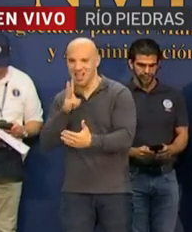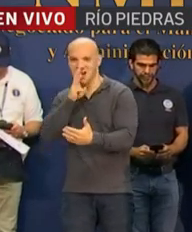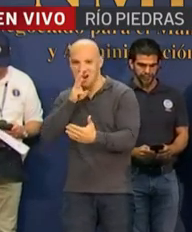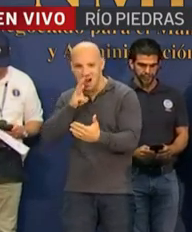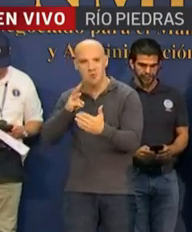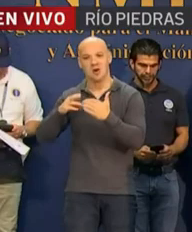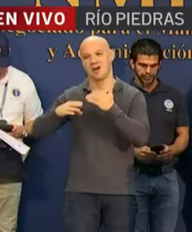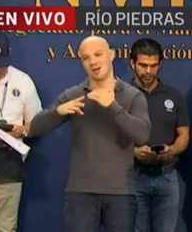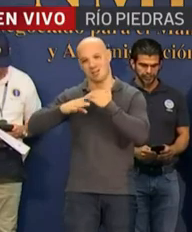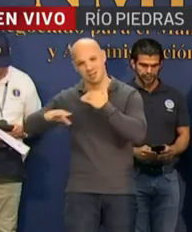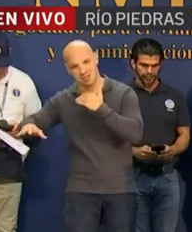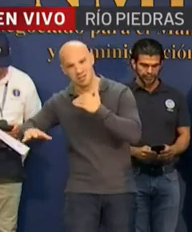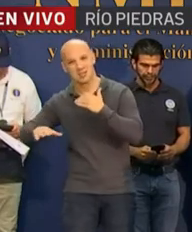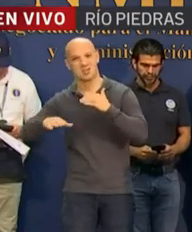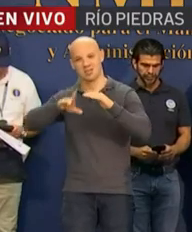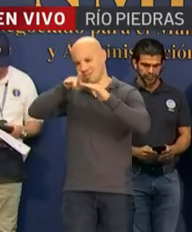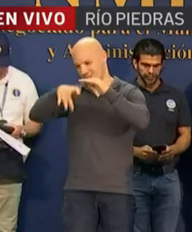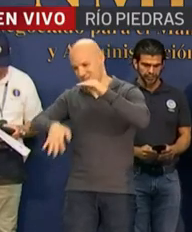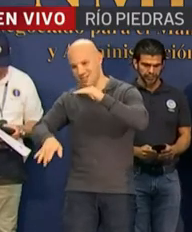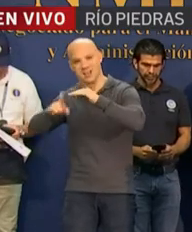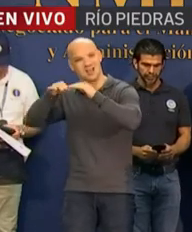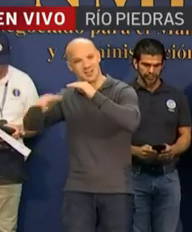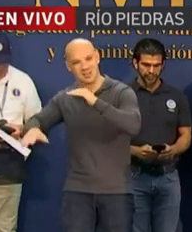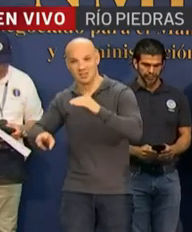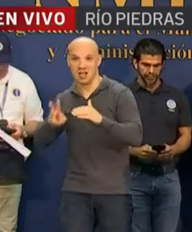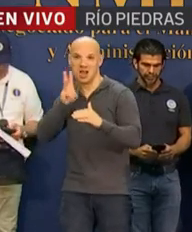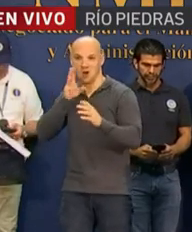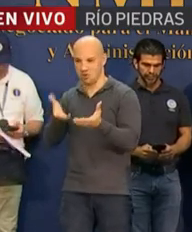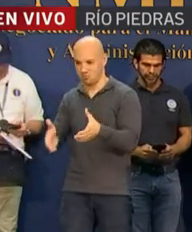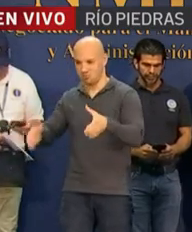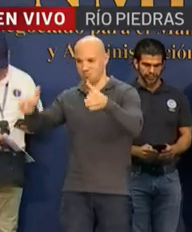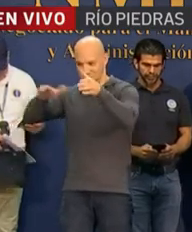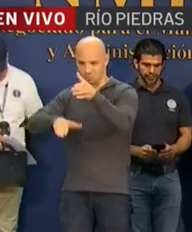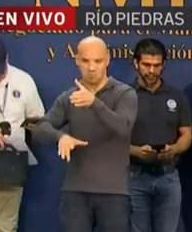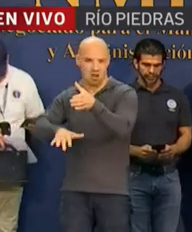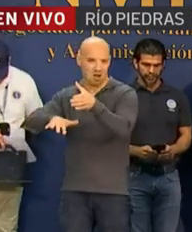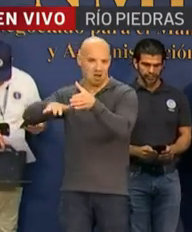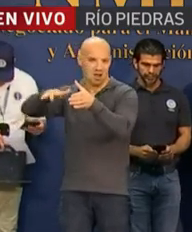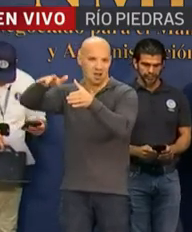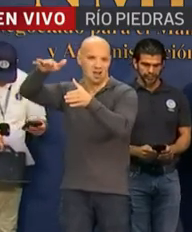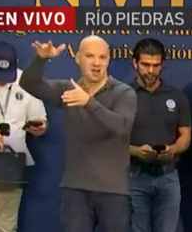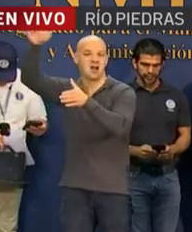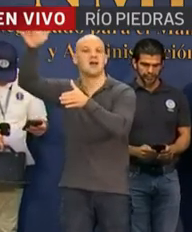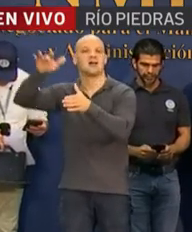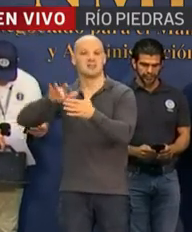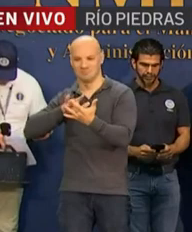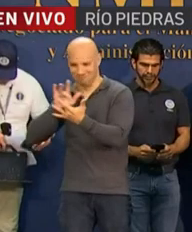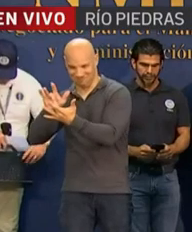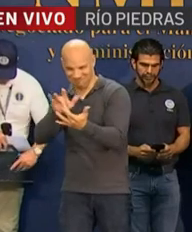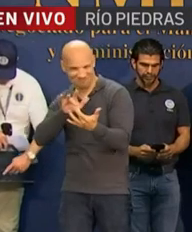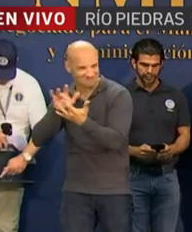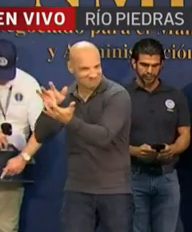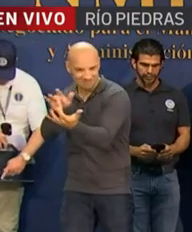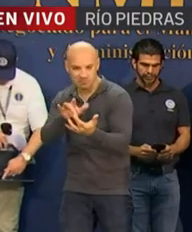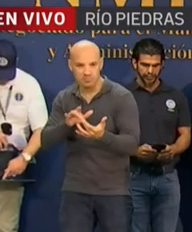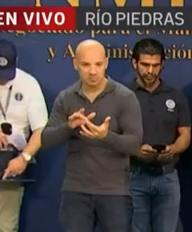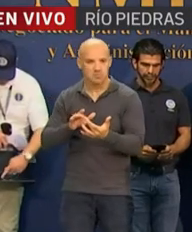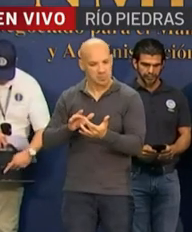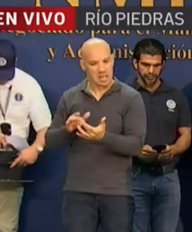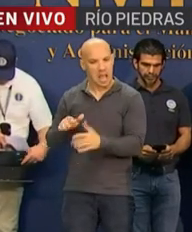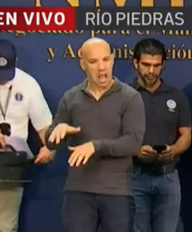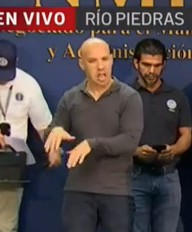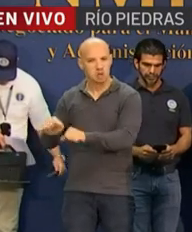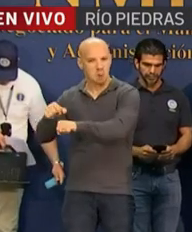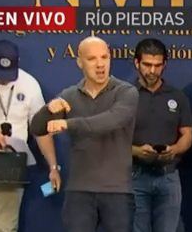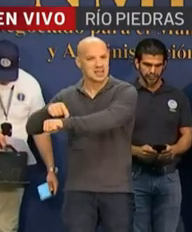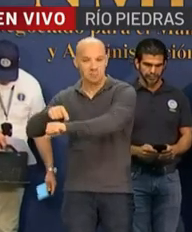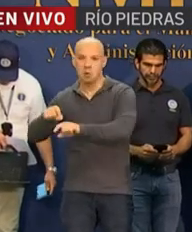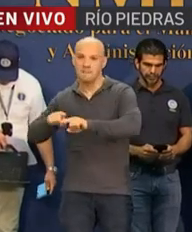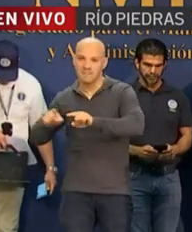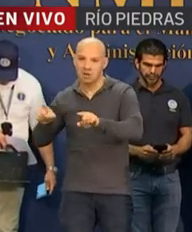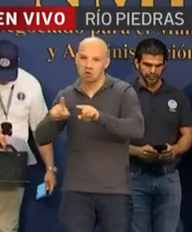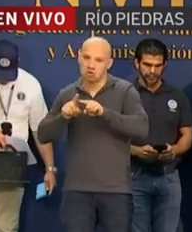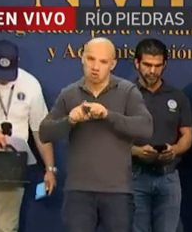IMPACTO EN ENERGÍA ELÉCTRICA ES